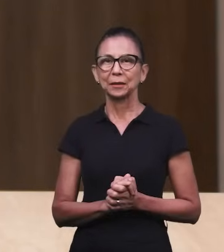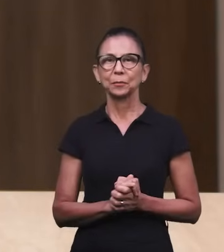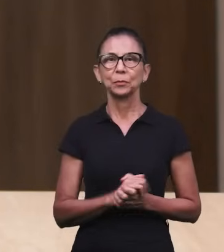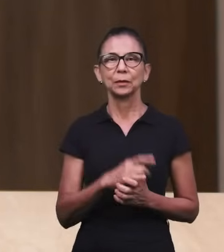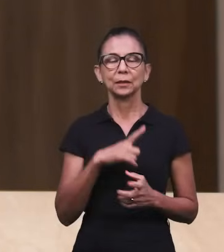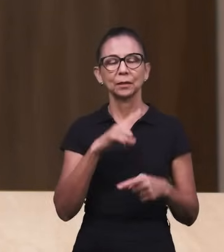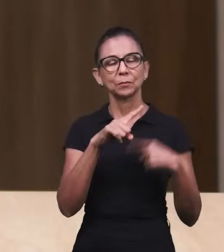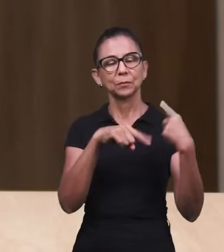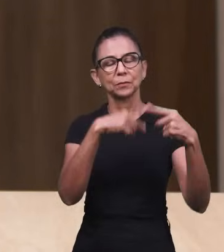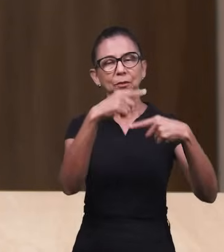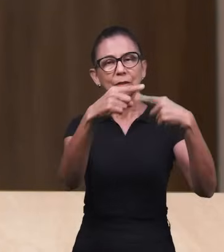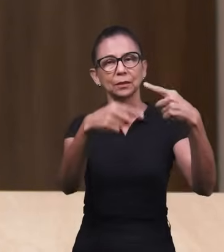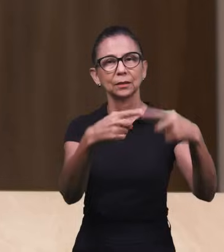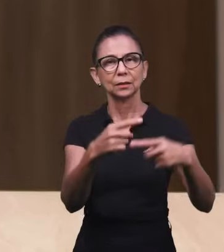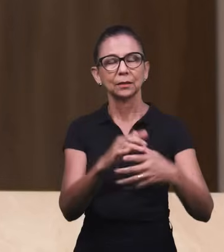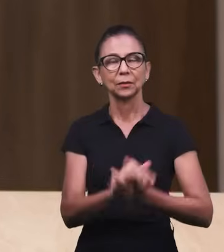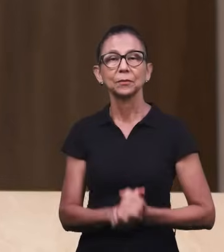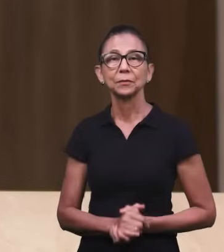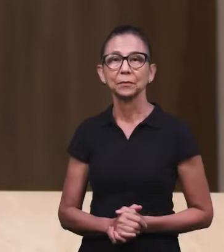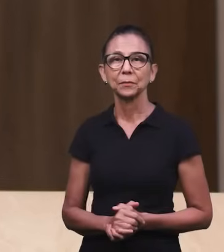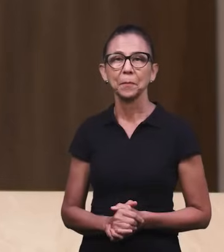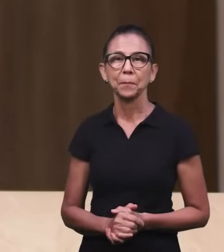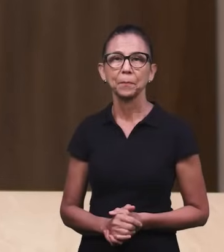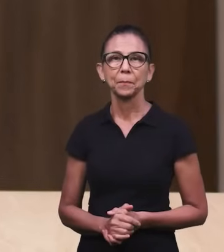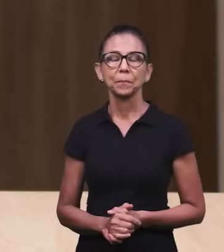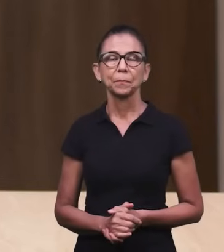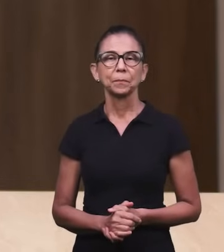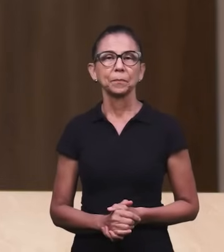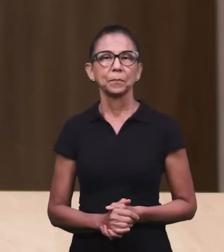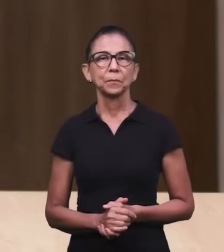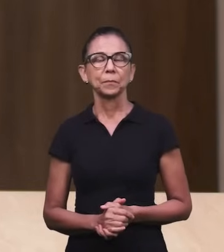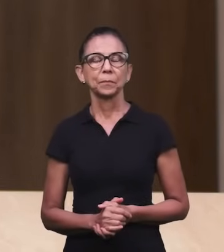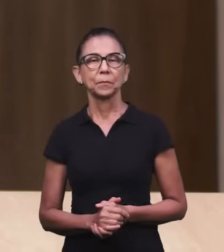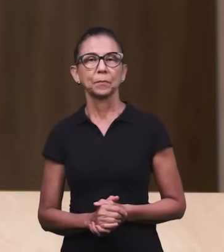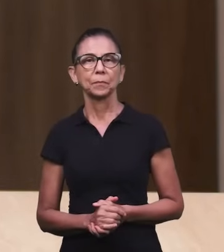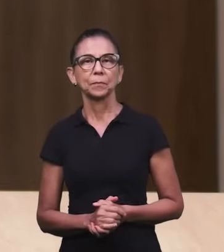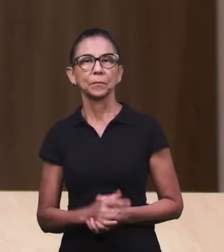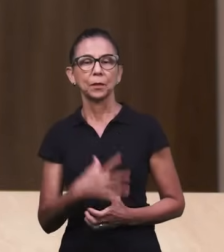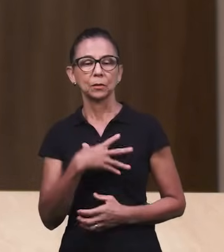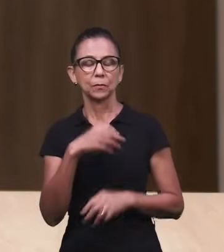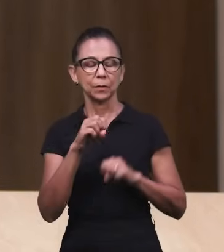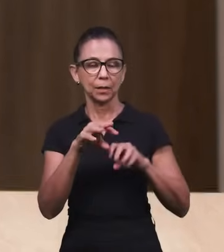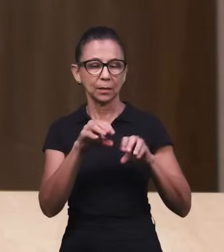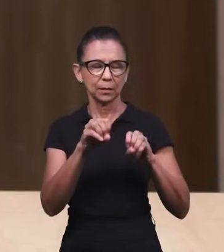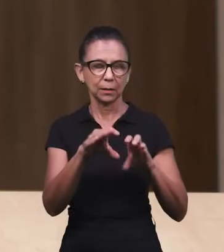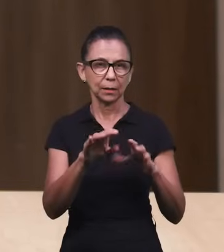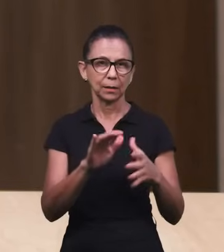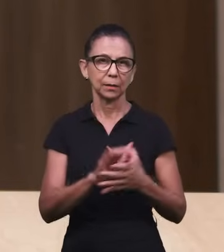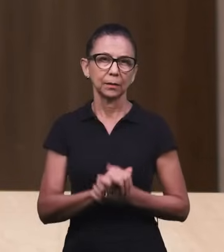vamos passar primeiro com os nossos filhos mas aquilo a recompensa Nossa é quando nós passarmos